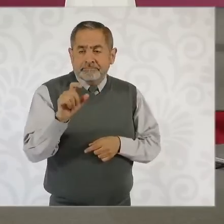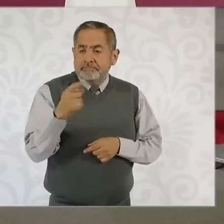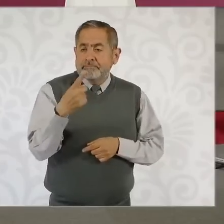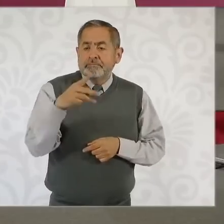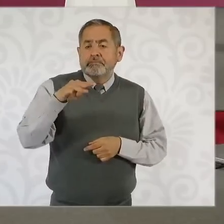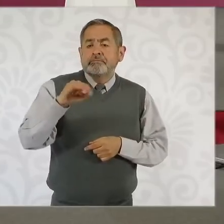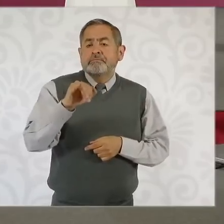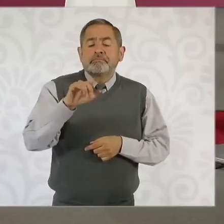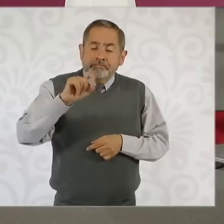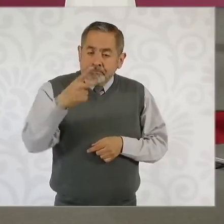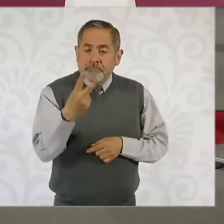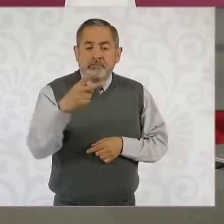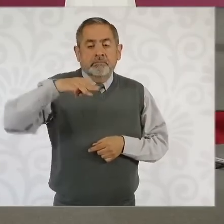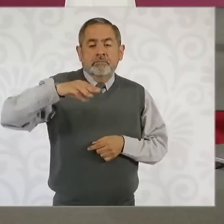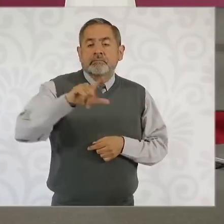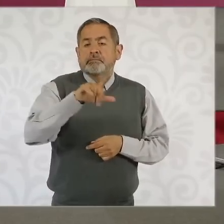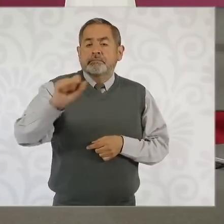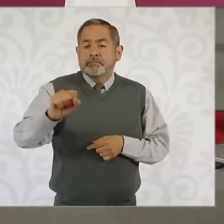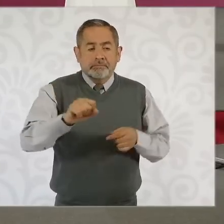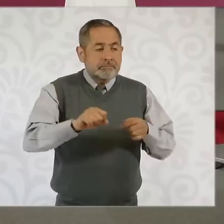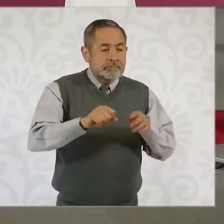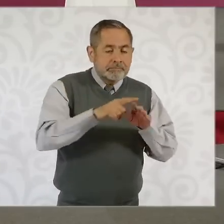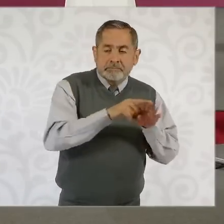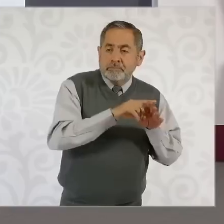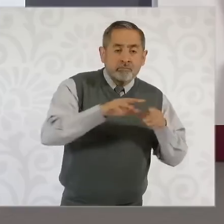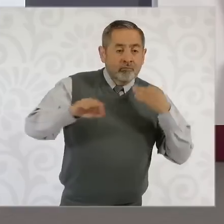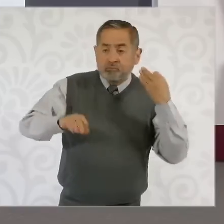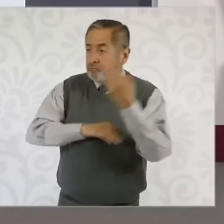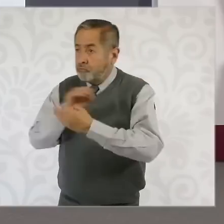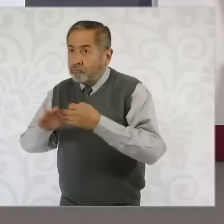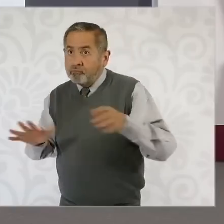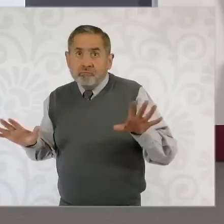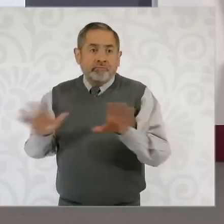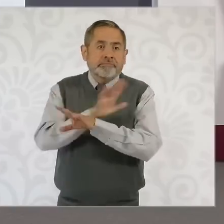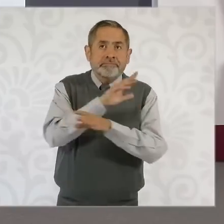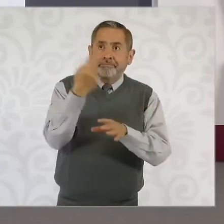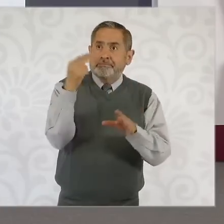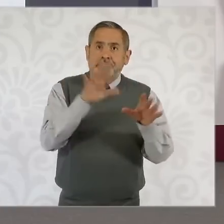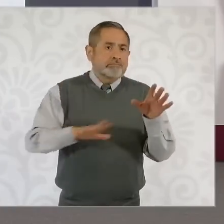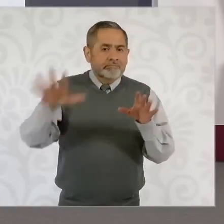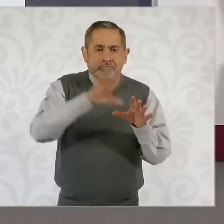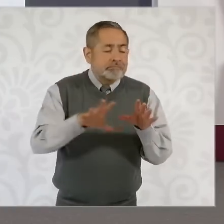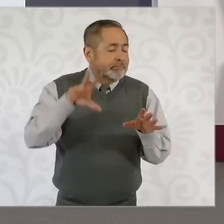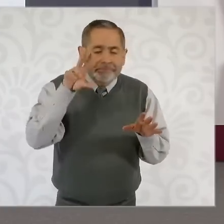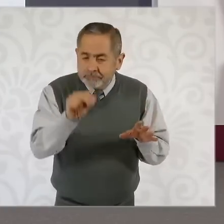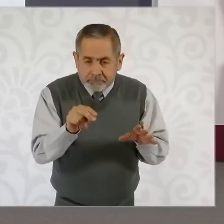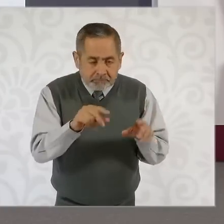náuticas desde la costa no a todo el golfo aquí Google lo que está haciendo es cambiándole el